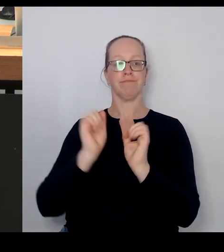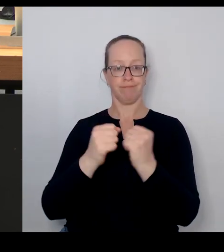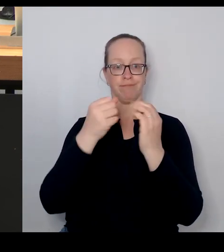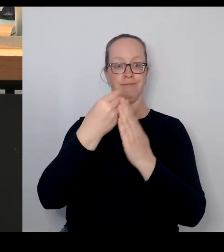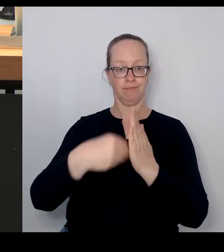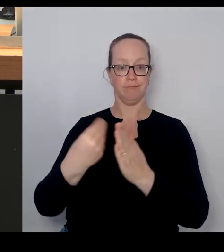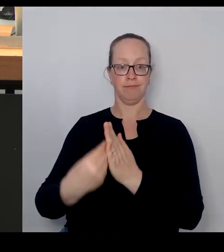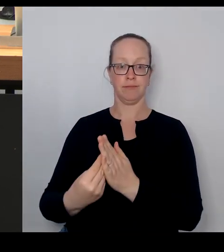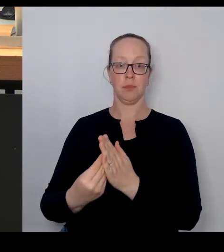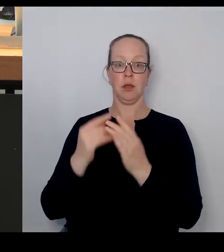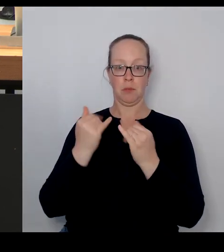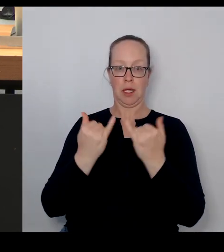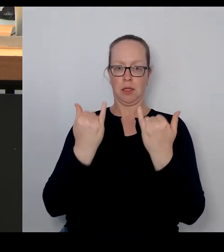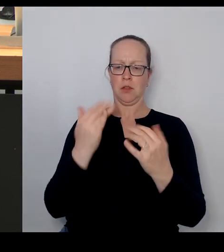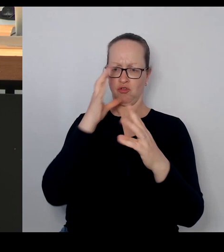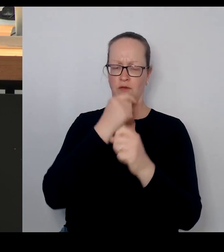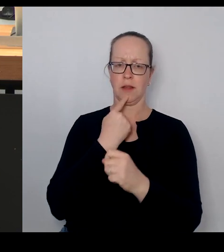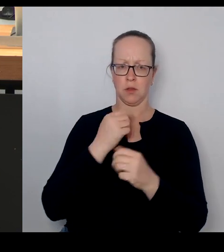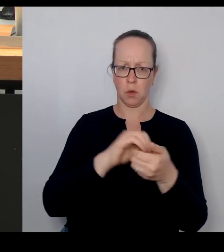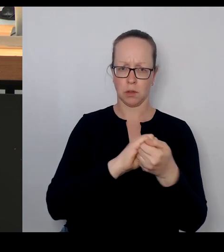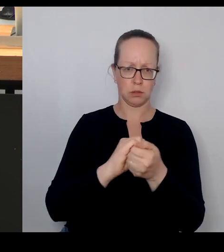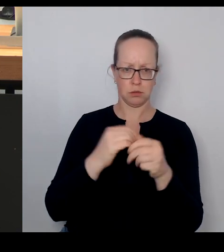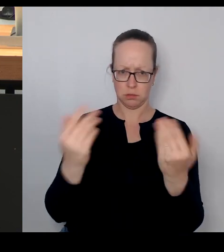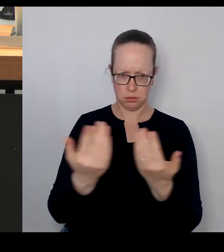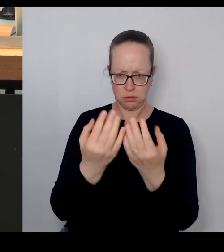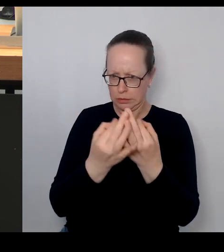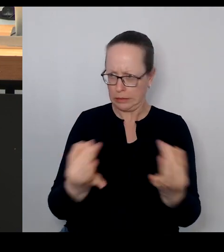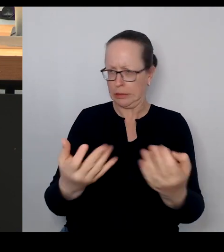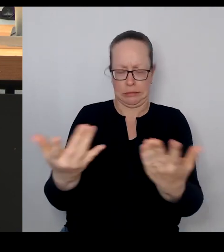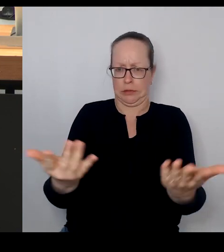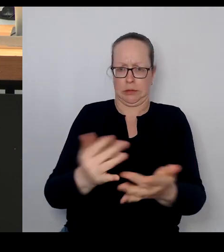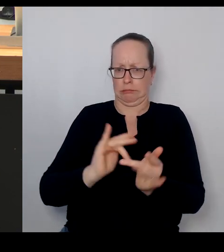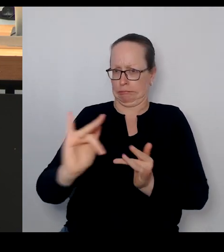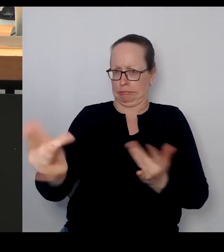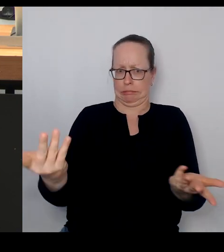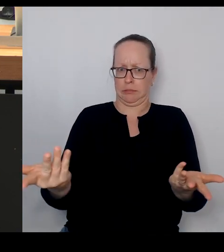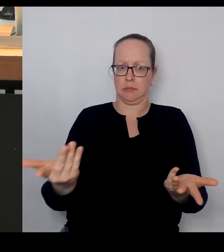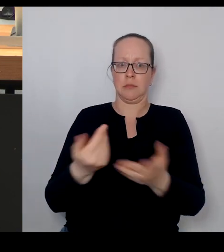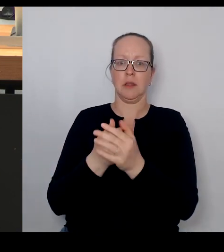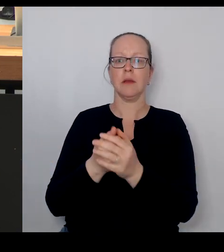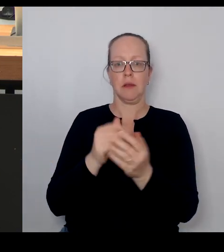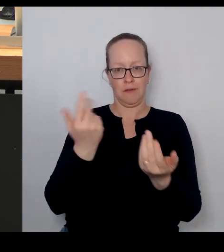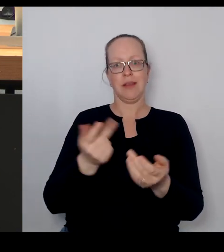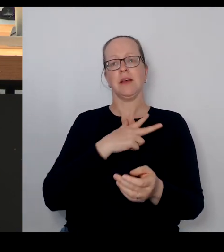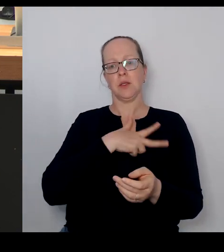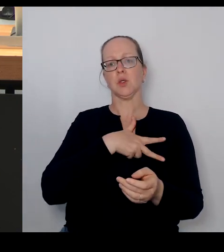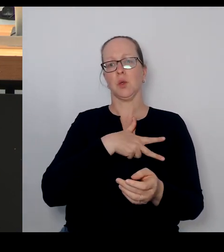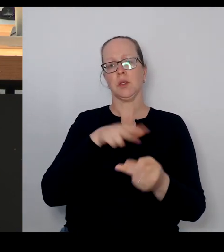ein Teil des sozialen Rückschritt s, dem ihr mit dieser unguten Koalition die Hand reicht.